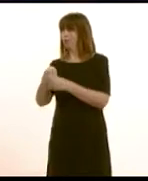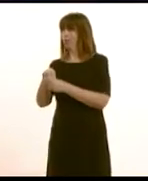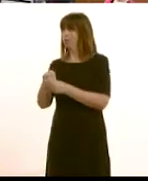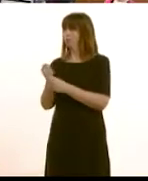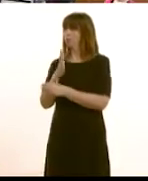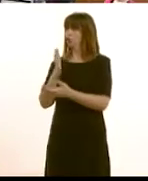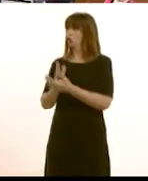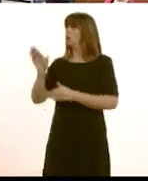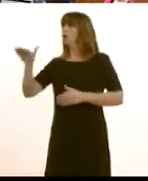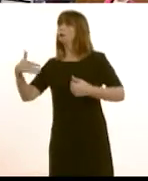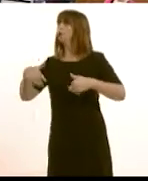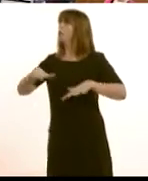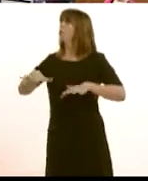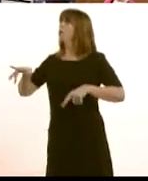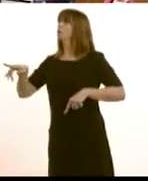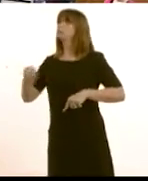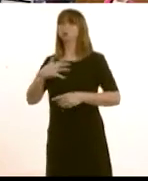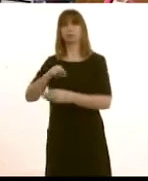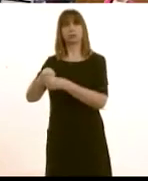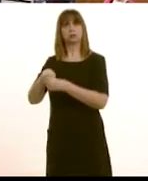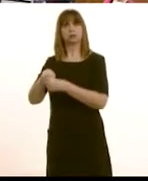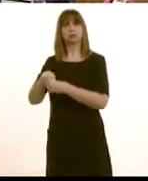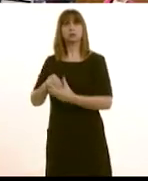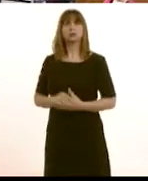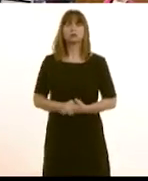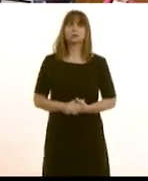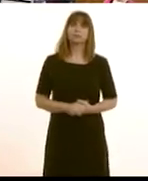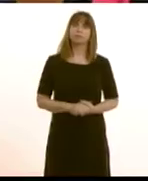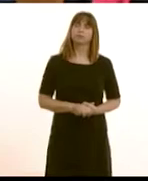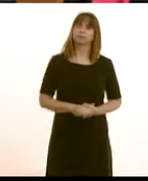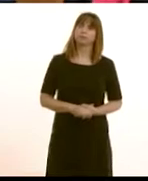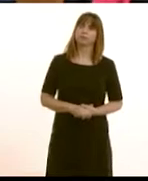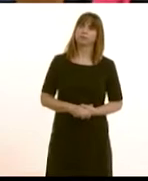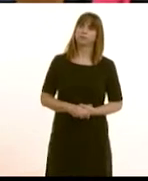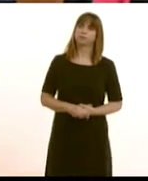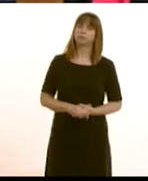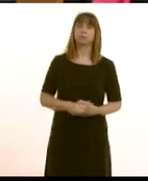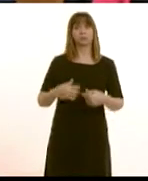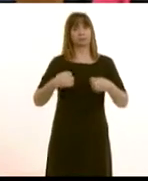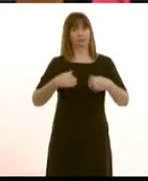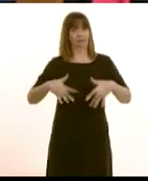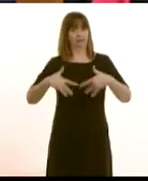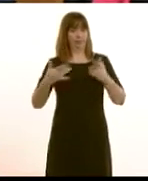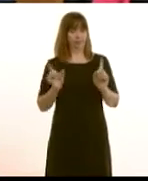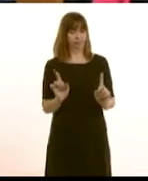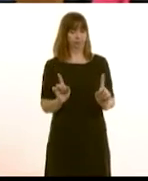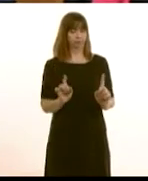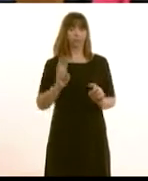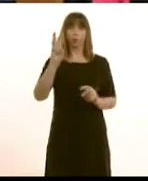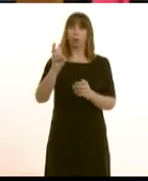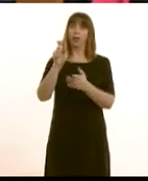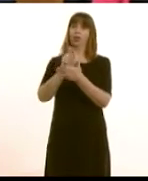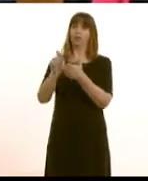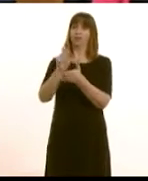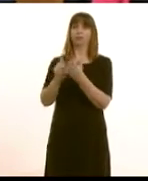Cymru yw brwydro dros Gymru ac nid esbonio i bobl Cymru beth sydd yn dda iddyn nhw a